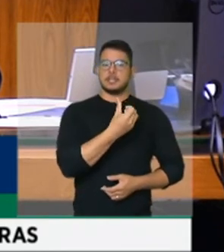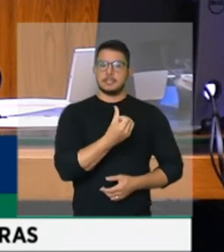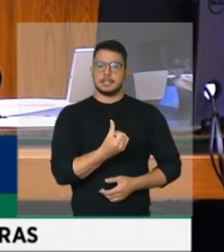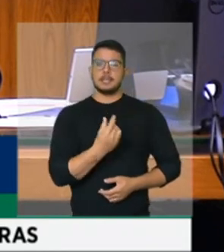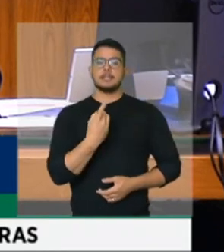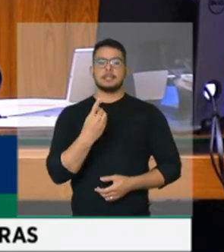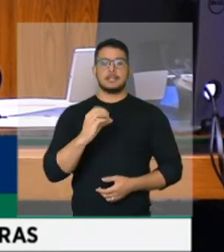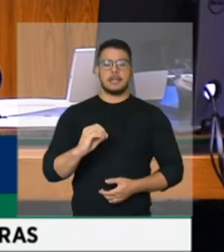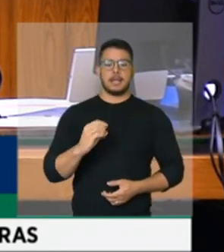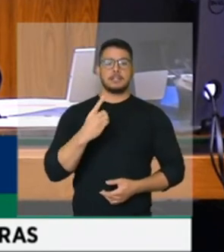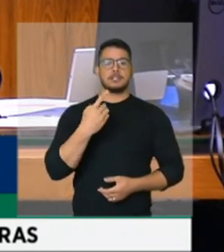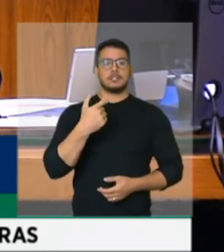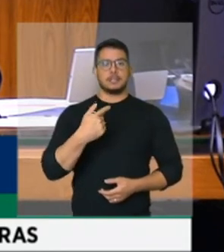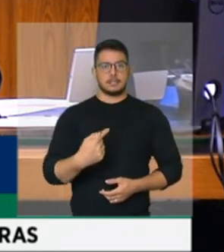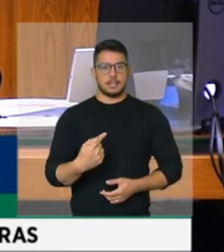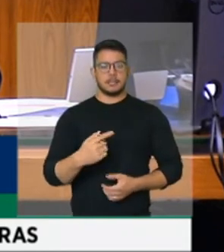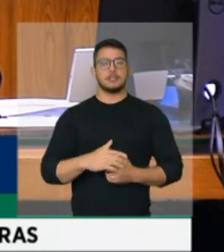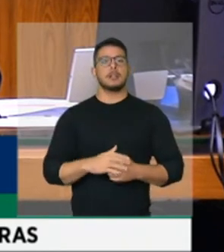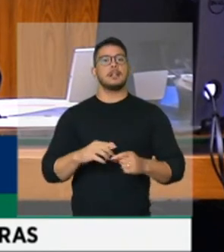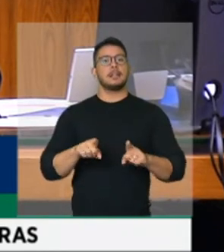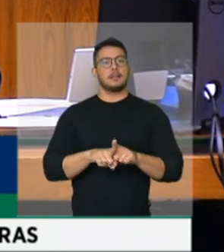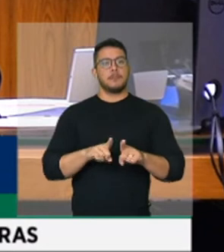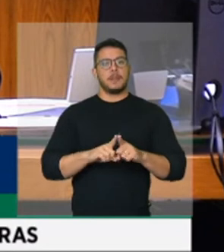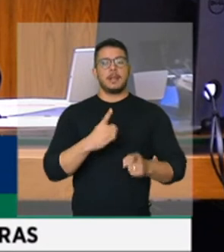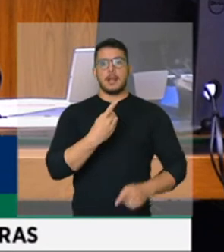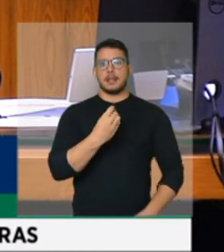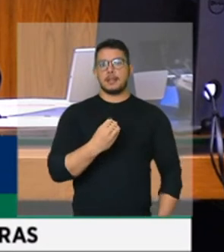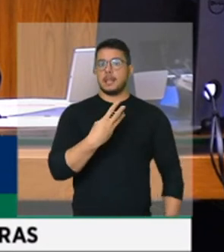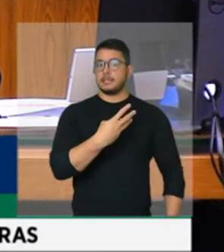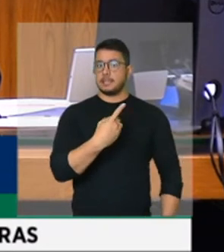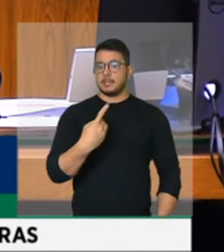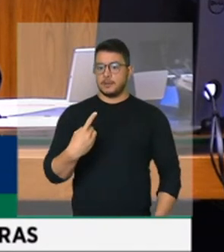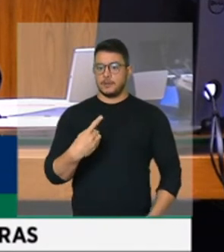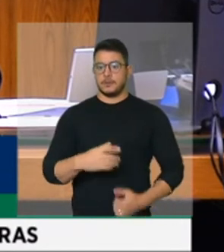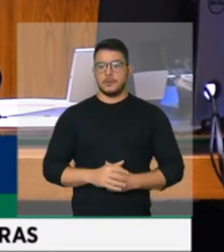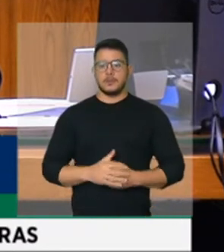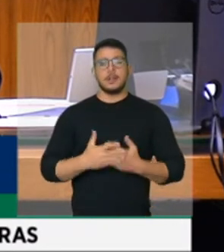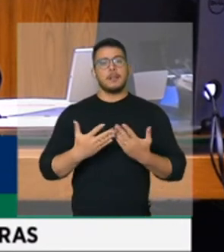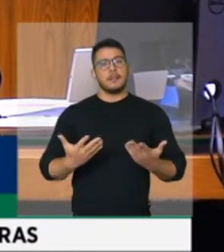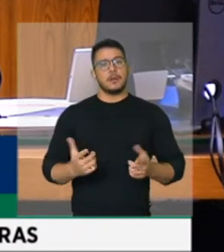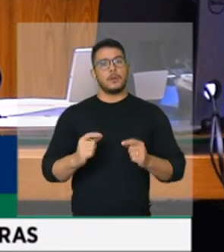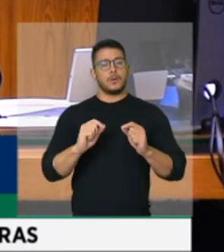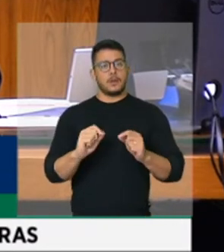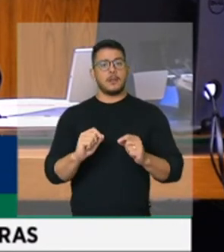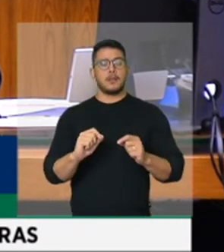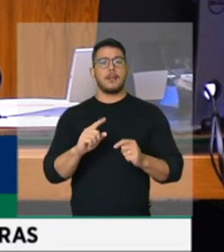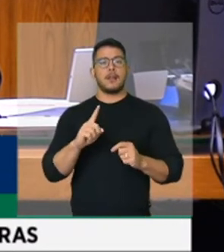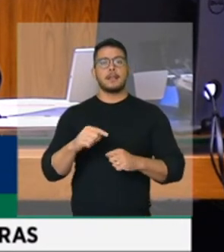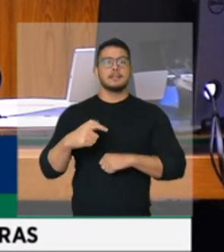DA 17 E COMO É O CASO DA 31 E COMO VAI SER O CASO DE VÁRIAS DE AGORA PRA FRENTE. A ANTERIORIDADE NUNCA FOI QUESTIONADA NESSA CASA E ESSAS MEDIDAS PROVISÓRIAS PASSARAM